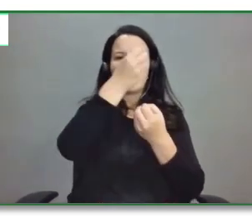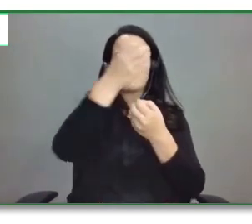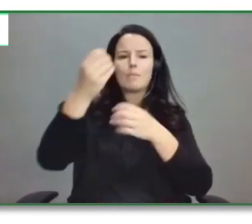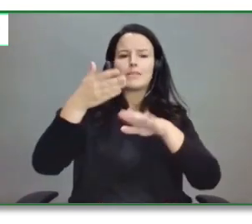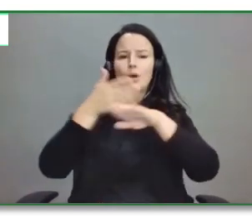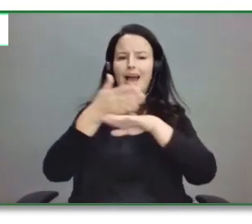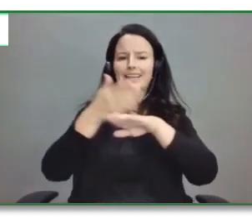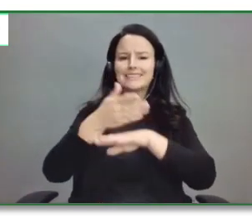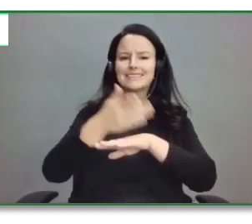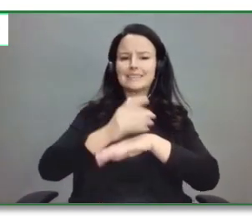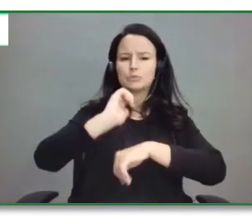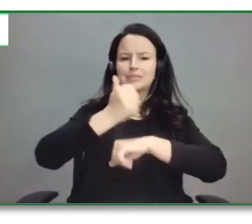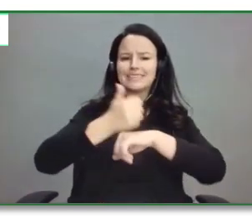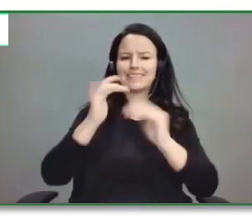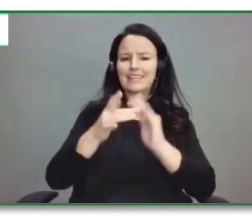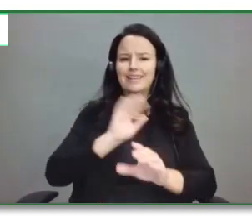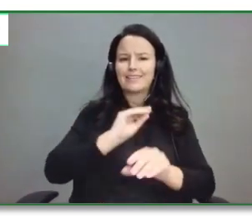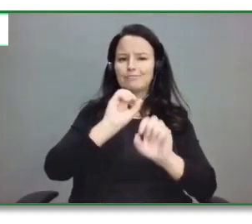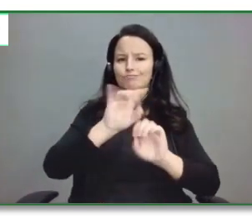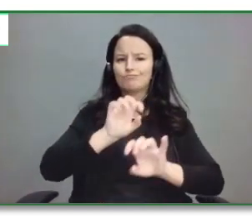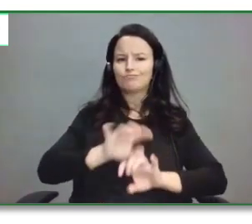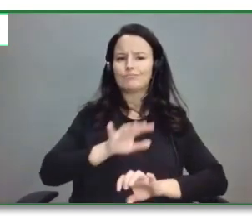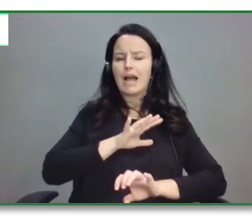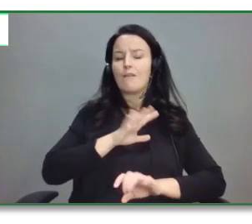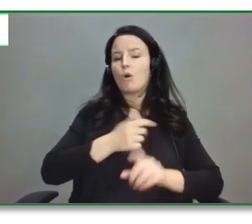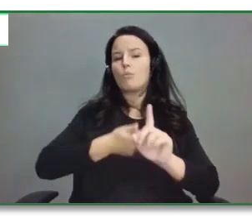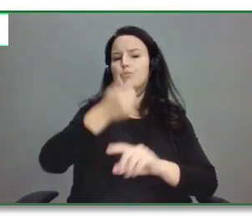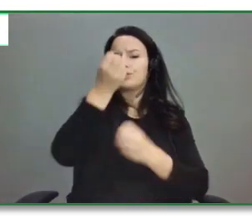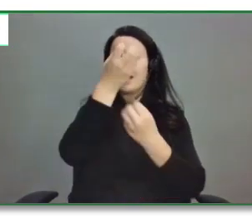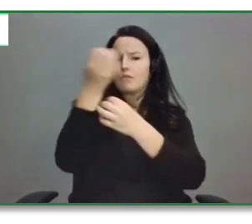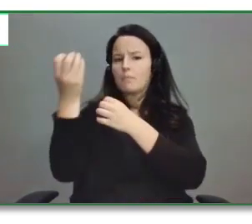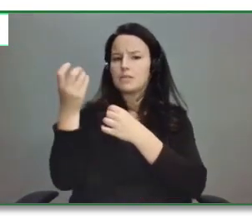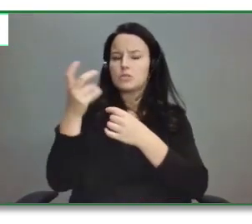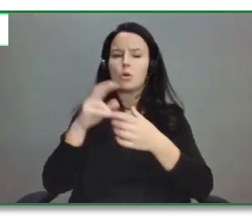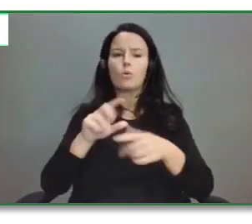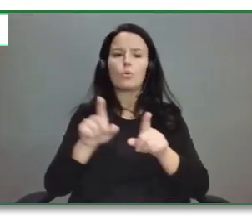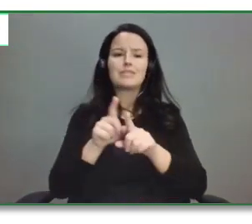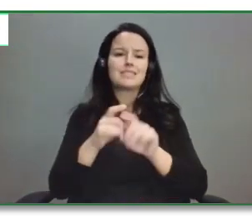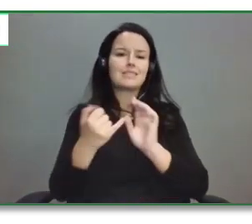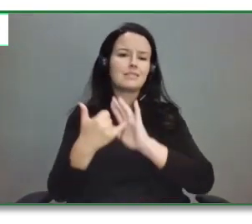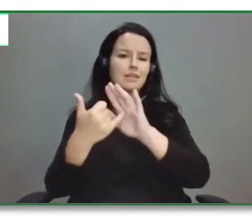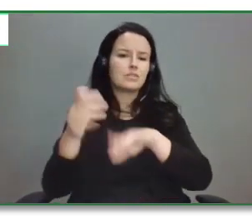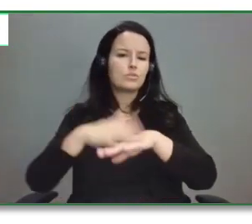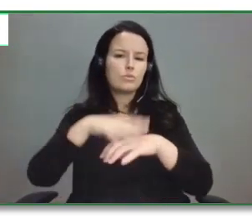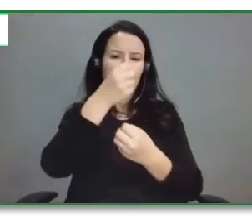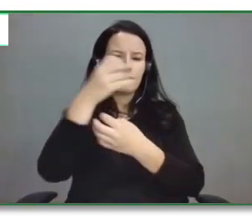le site web l'information cette indice